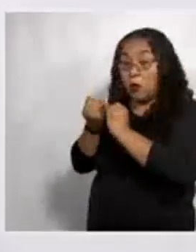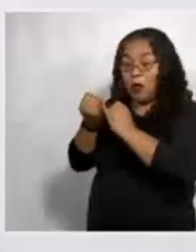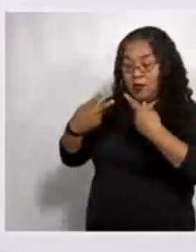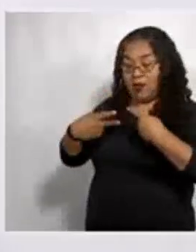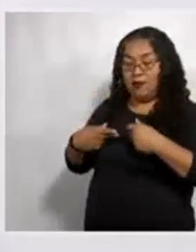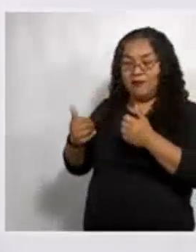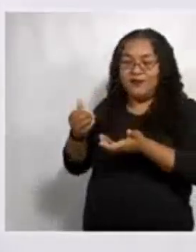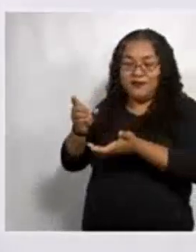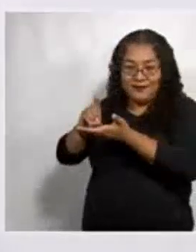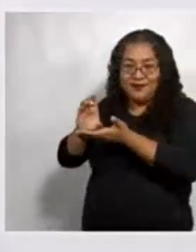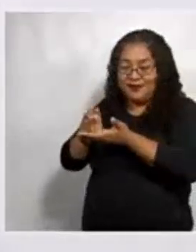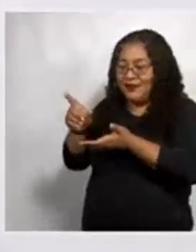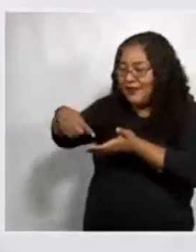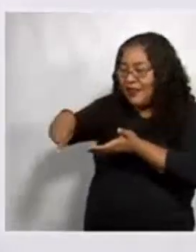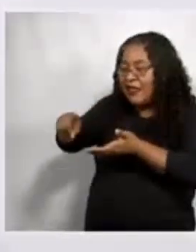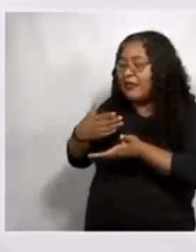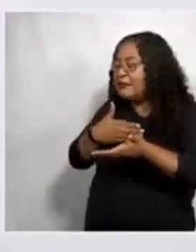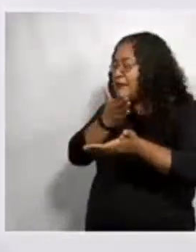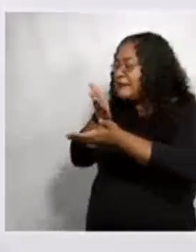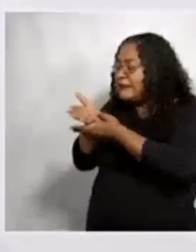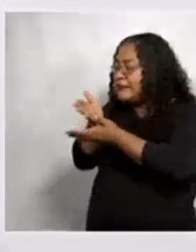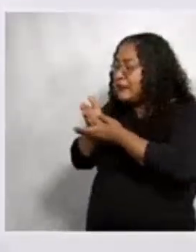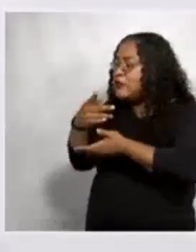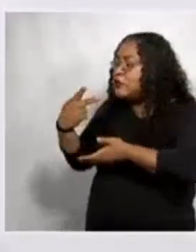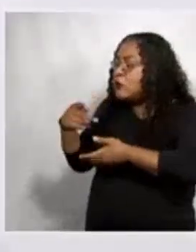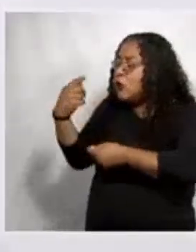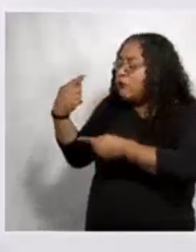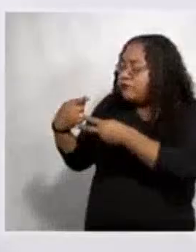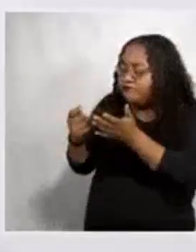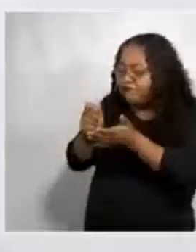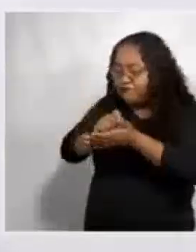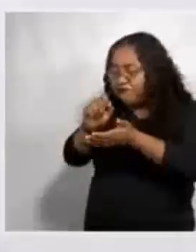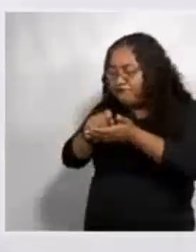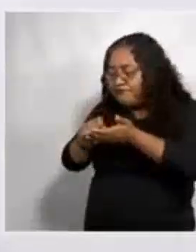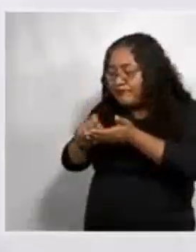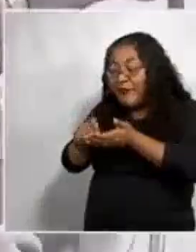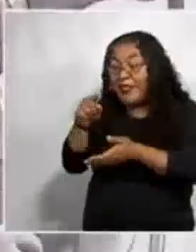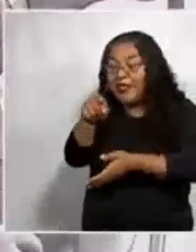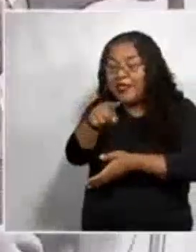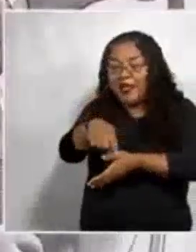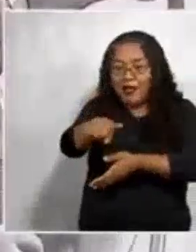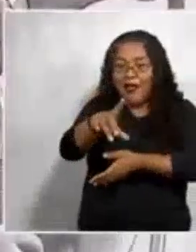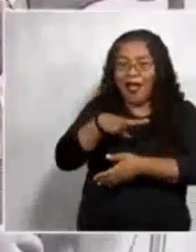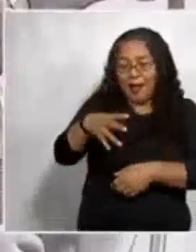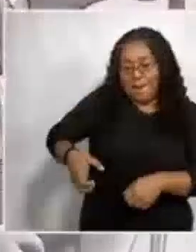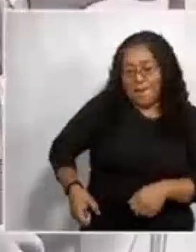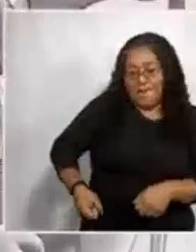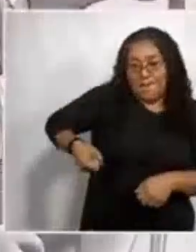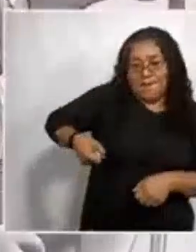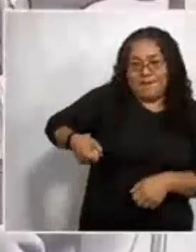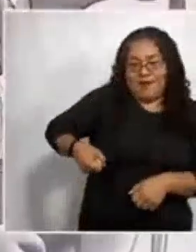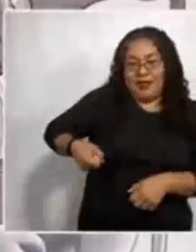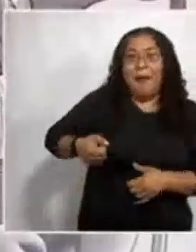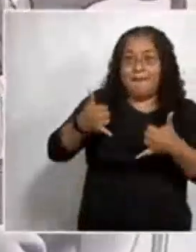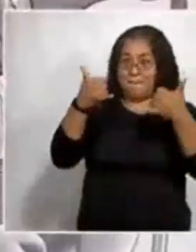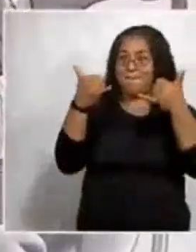todas y todos los adultos mayores. Traen un maletín bastante pesado, por cierto,